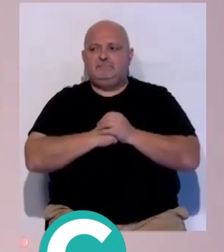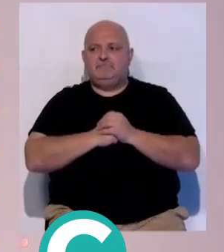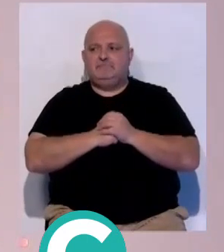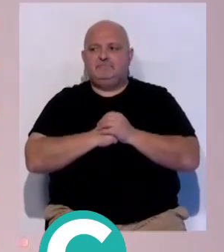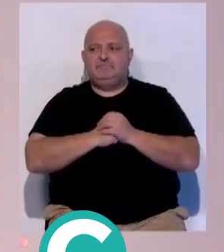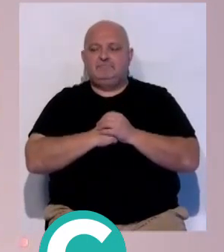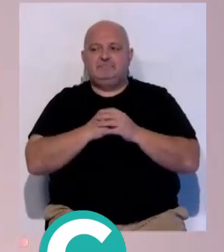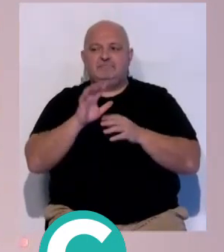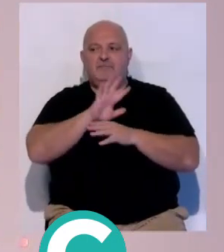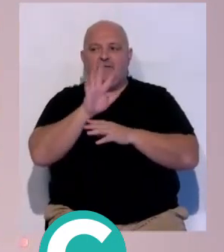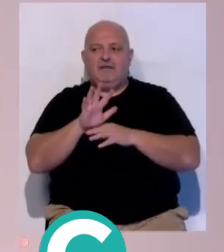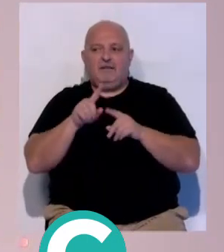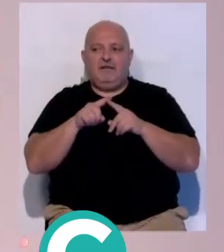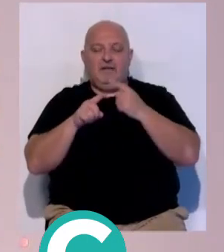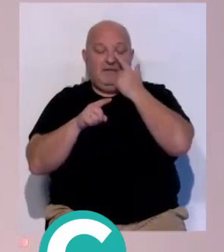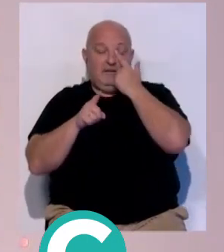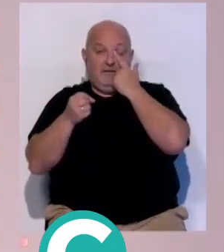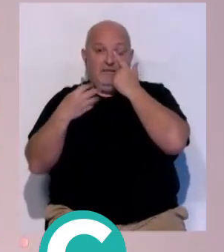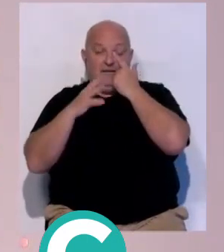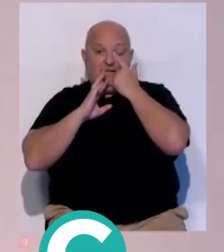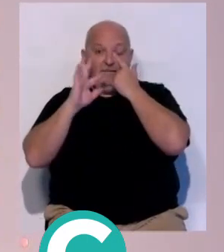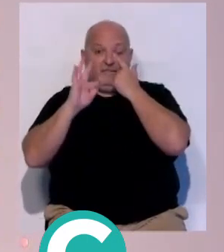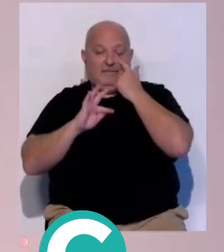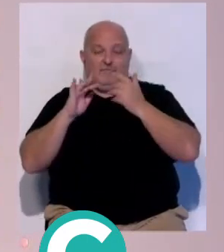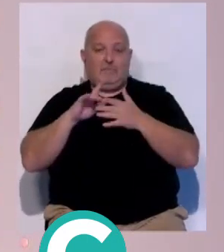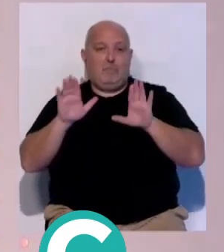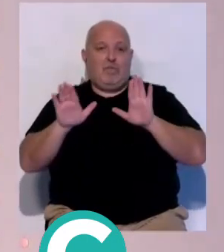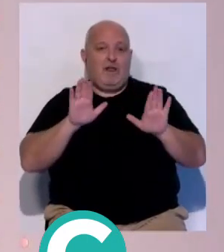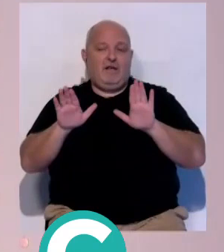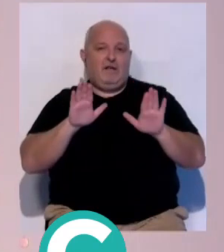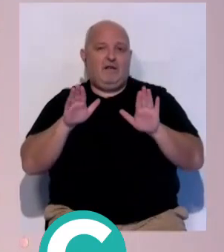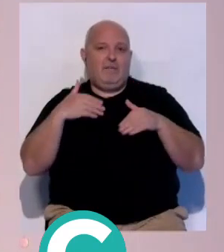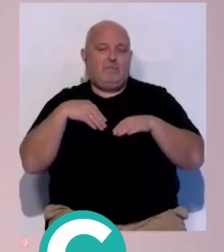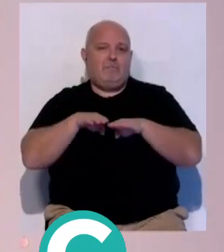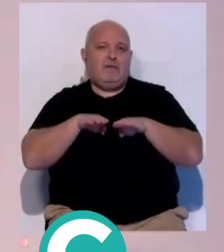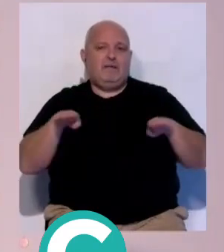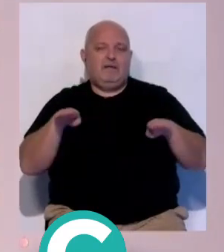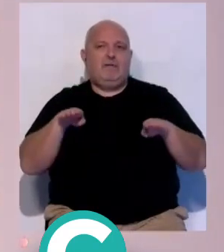Sí la verdad es que como tú bien comentadas ha tocado modelar una una mesa de las más